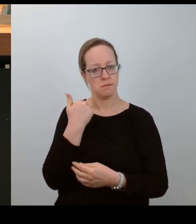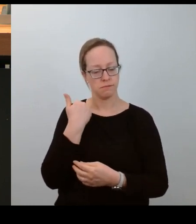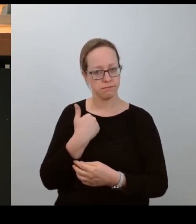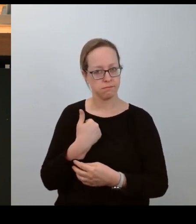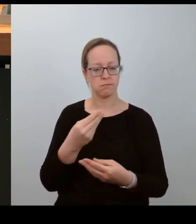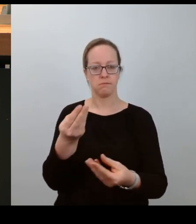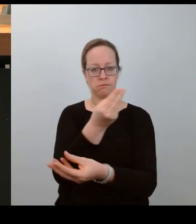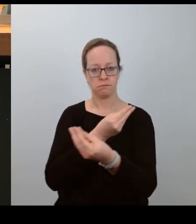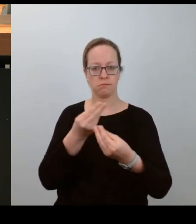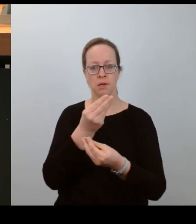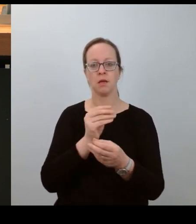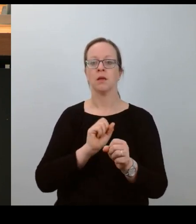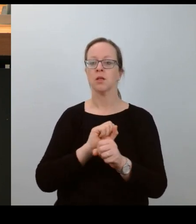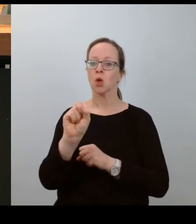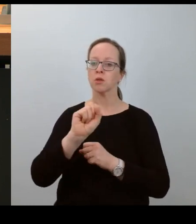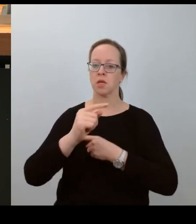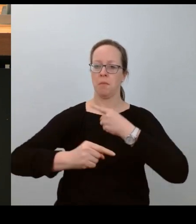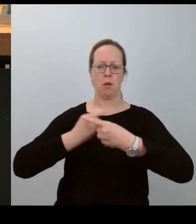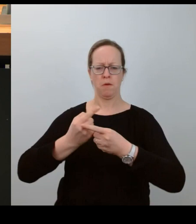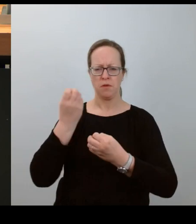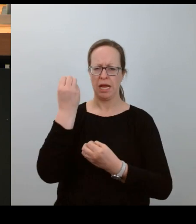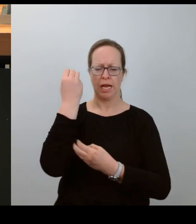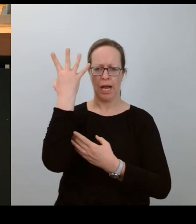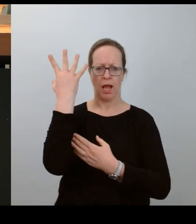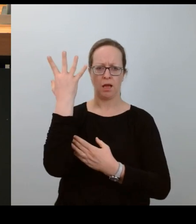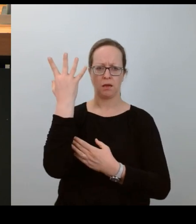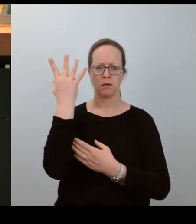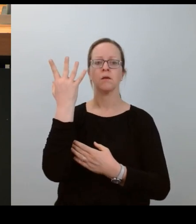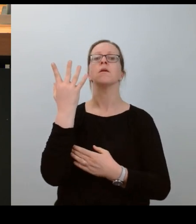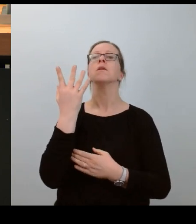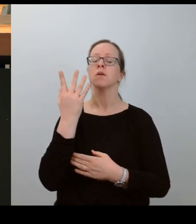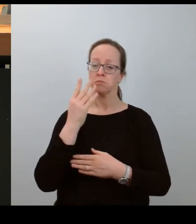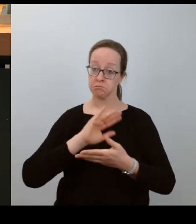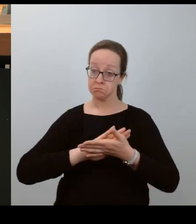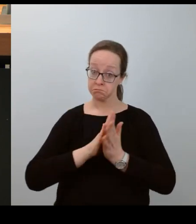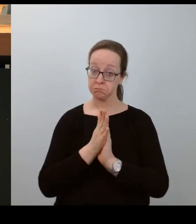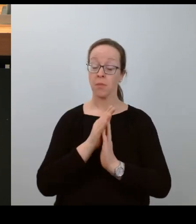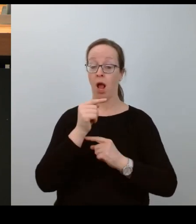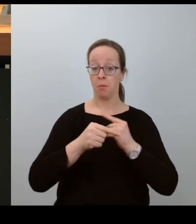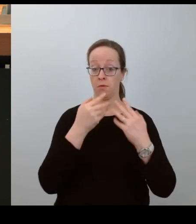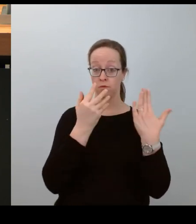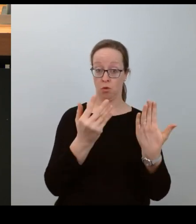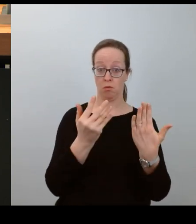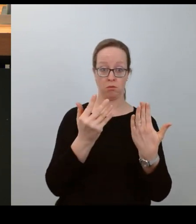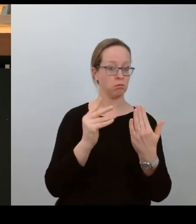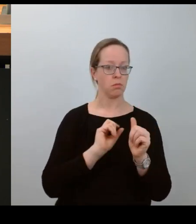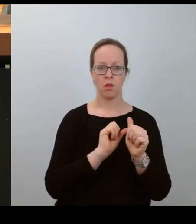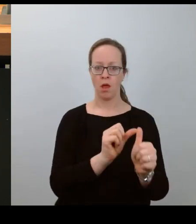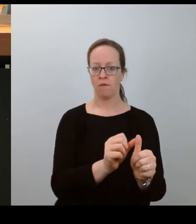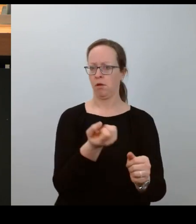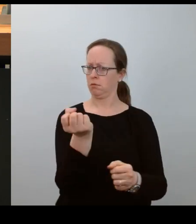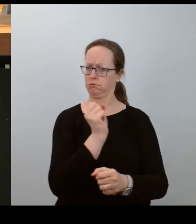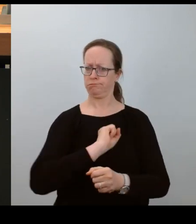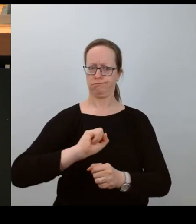Wer fungiert als Ansprechpartner für die Künstle? Viele ungelöste Fragen, die inzwischen zur Verunsicherung fn und auch zum Unmut.